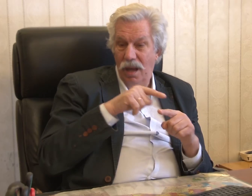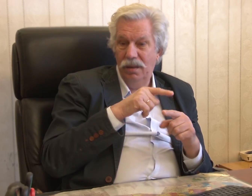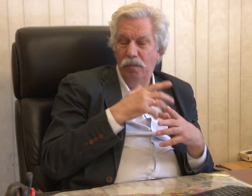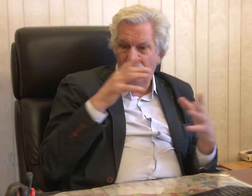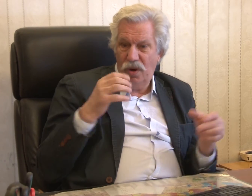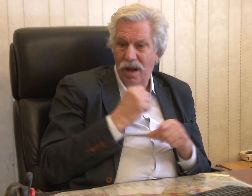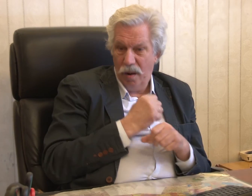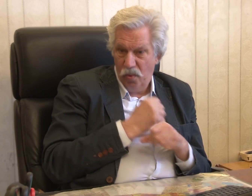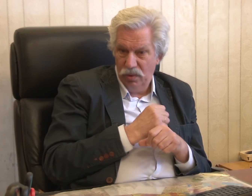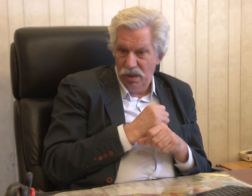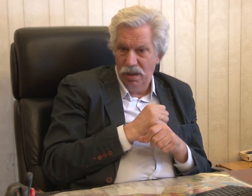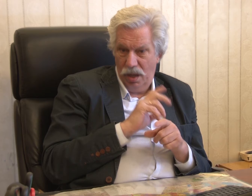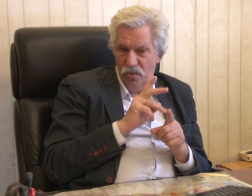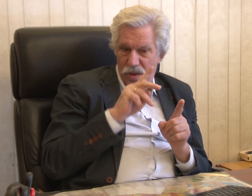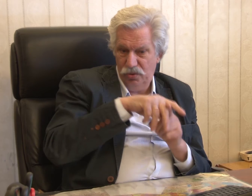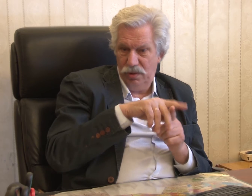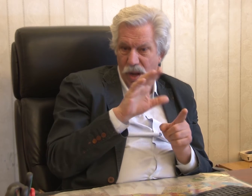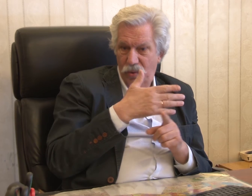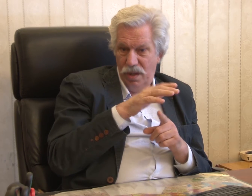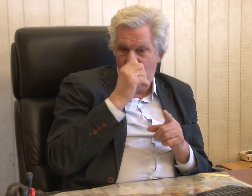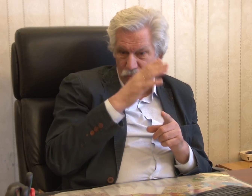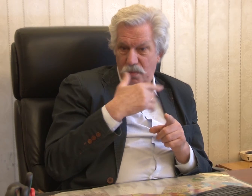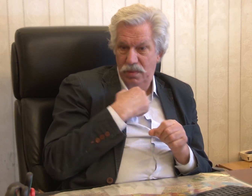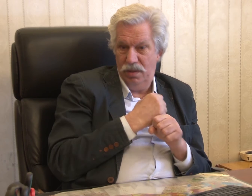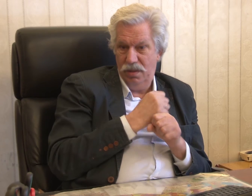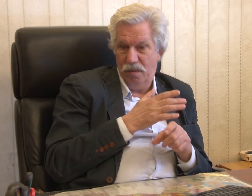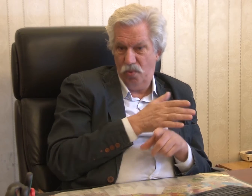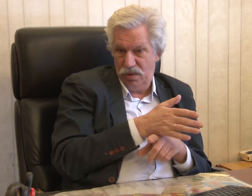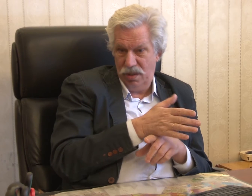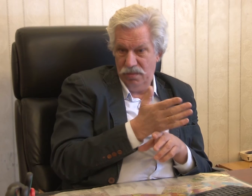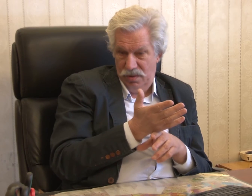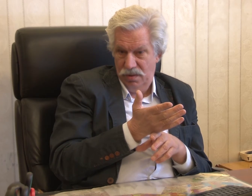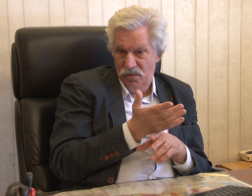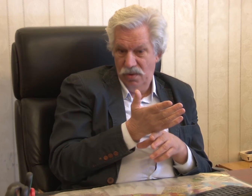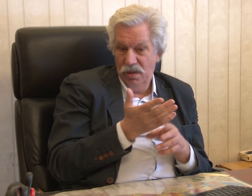Это большая работа, которая лежит на нашем отделе культуры ВОГ. Мы этим занимаемся.